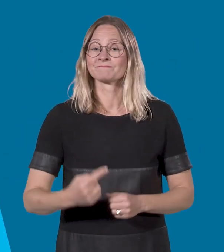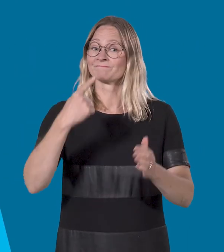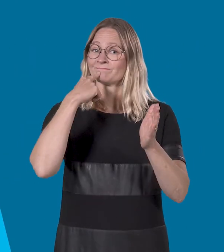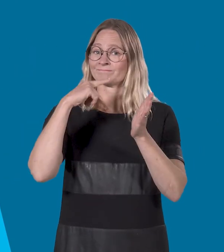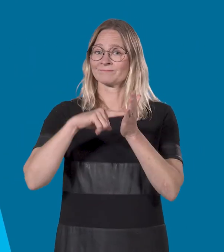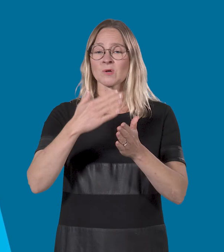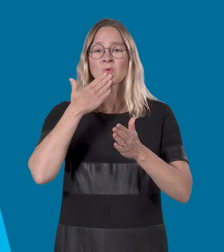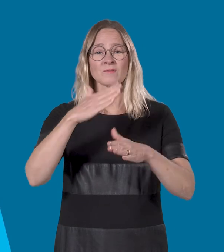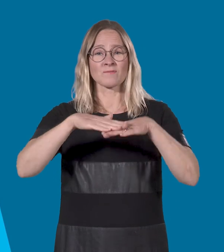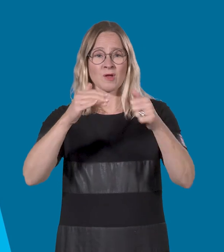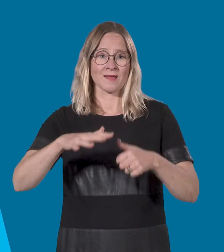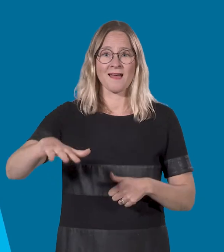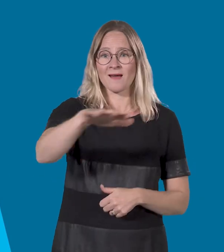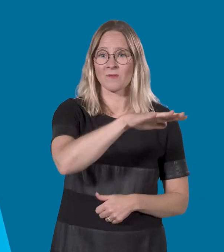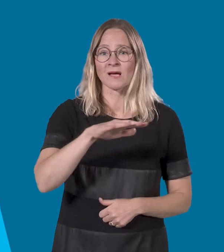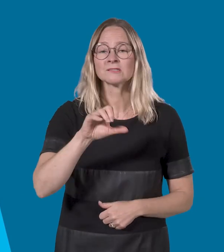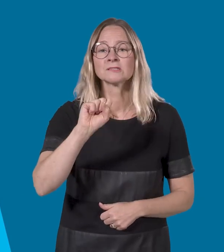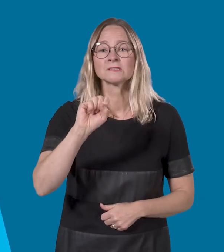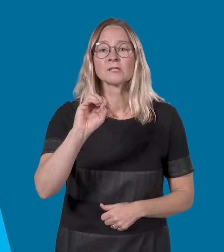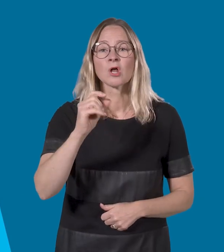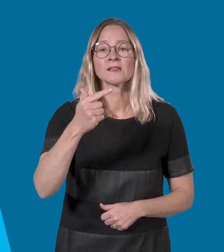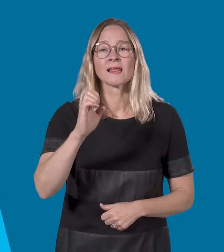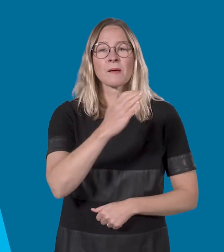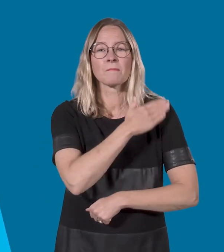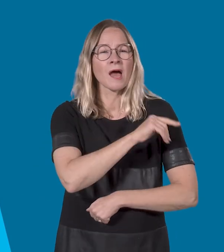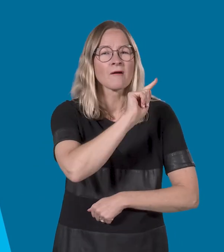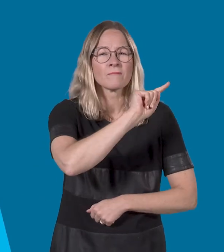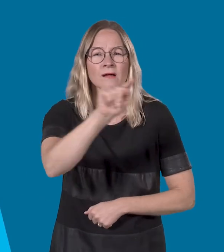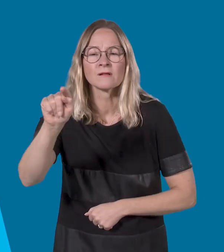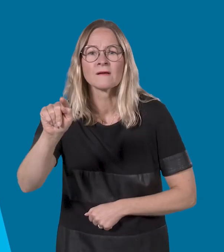Kuitenkaan esimerkiksi hyvinvointi- alueilla ei olla vielä mietitty,